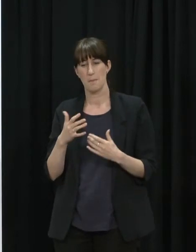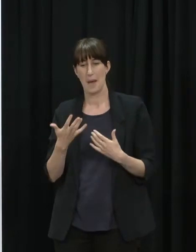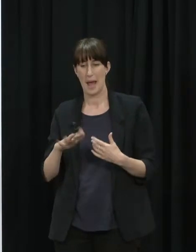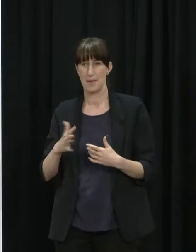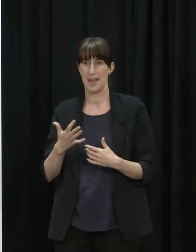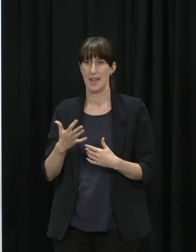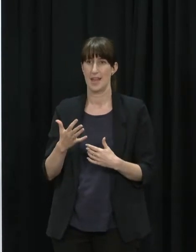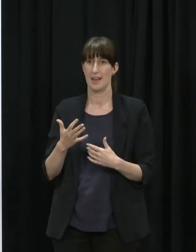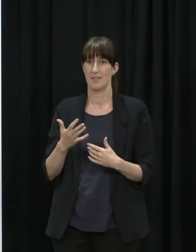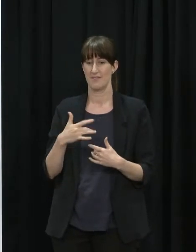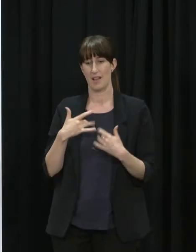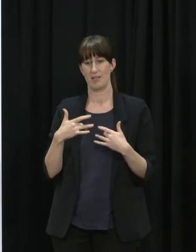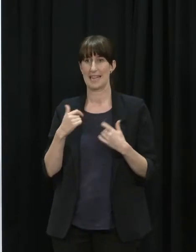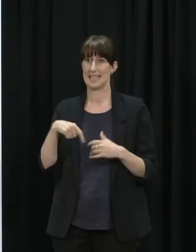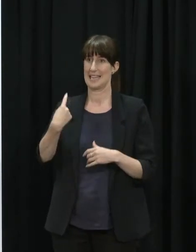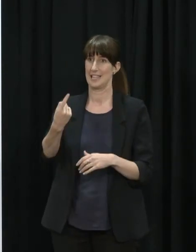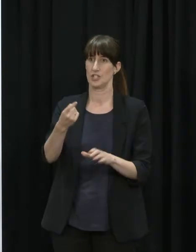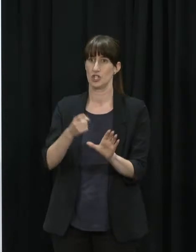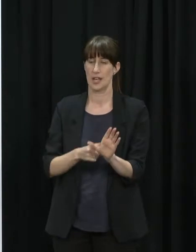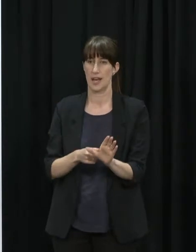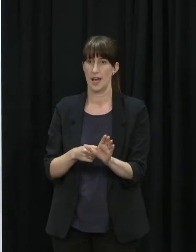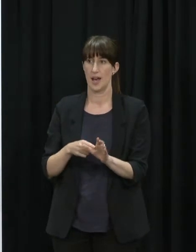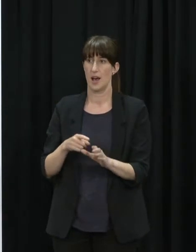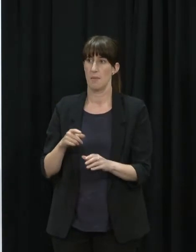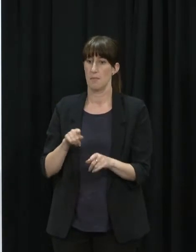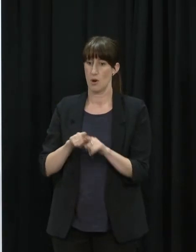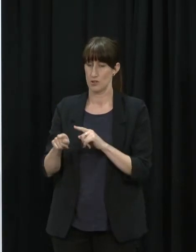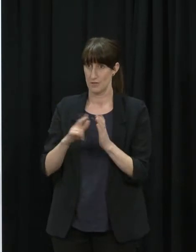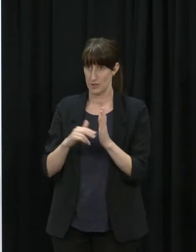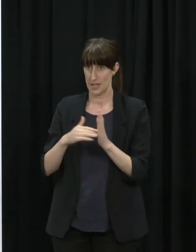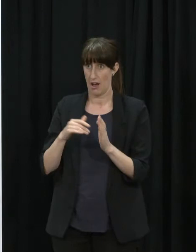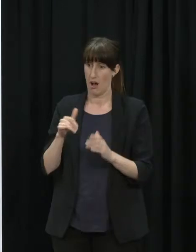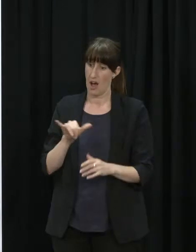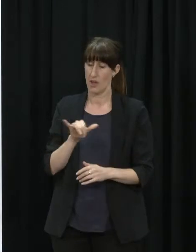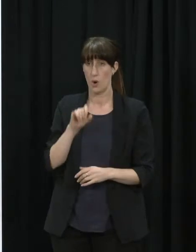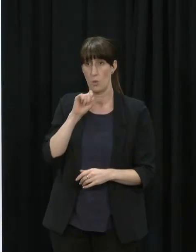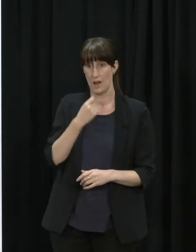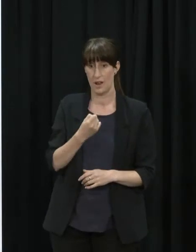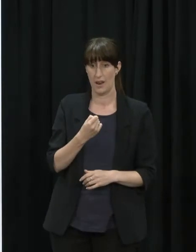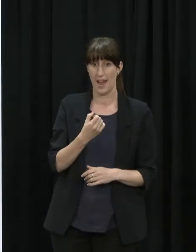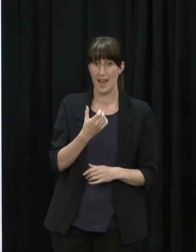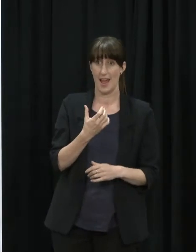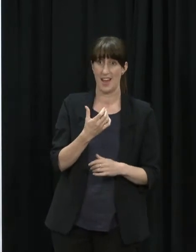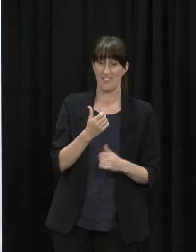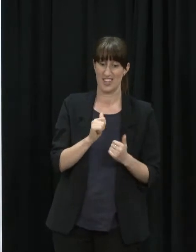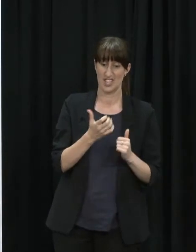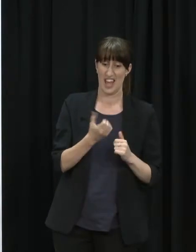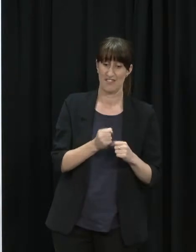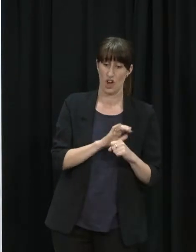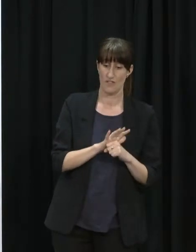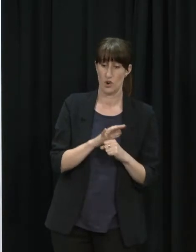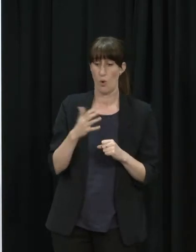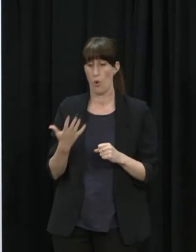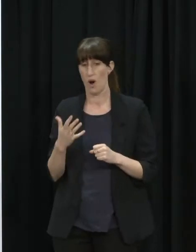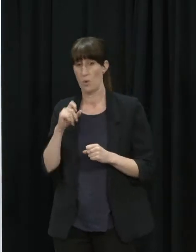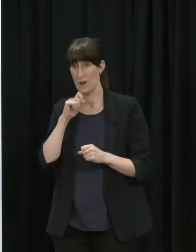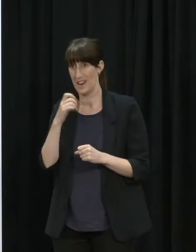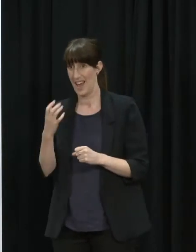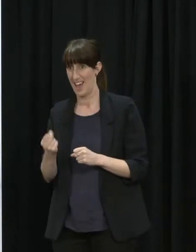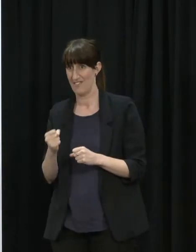omicron